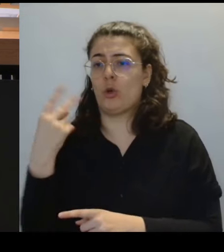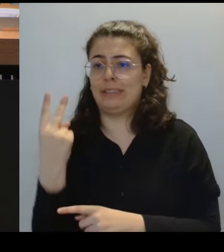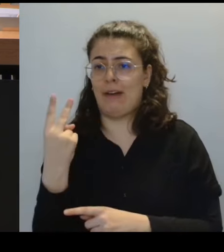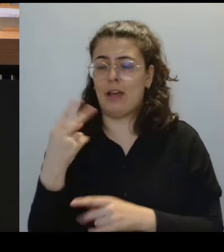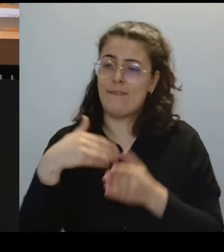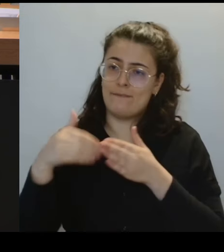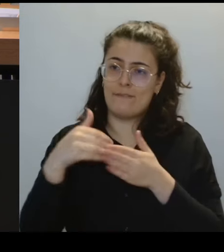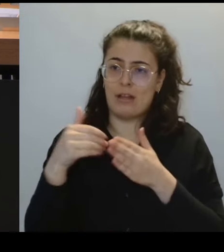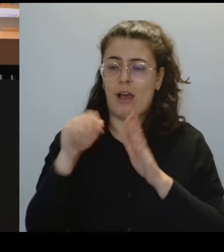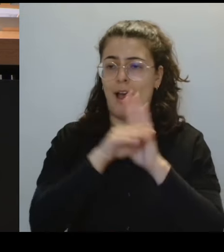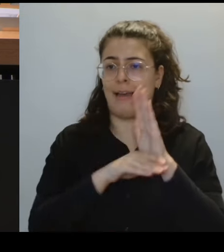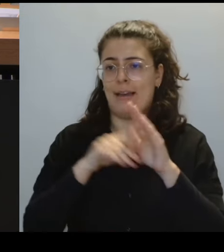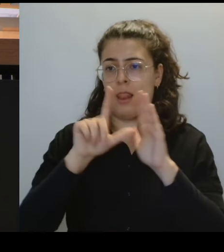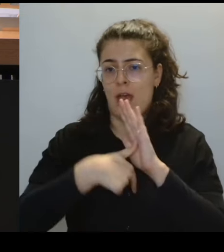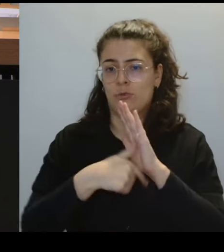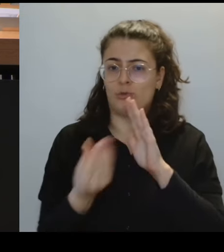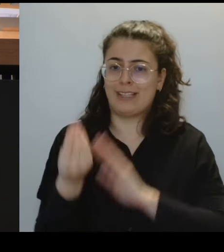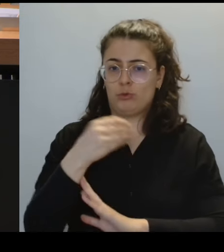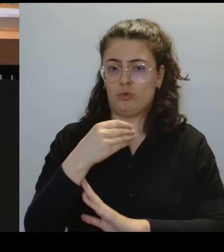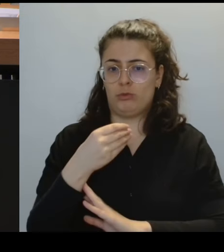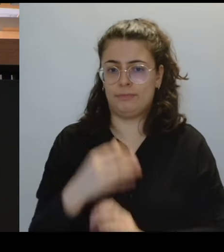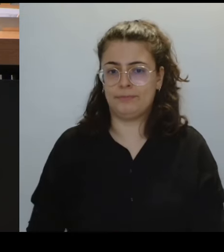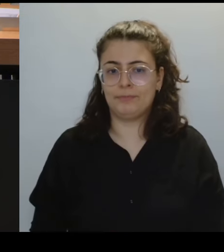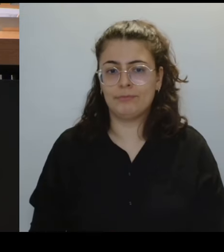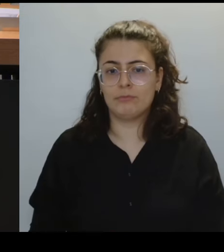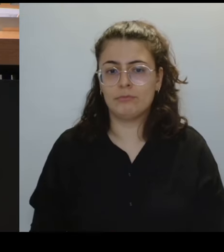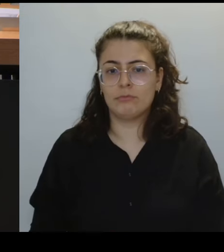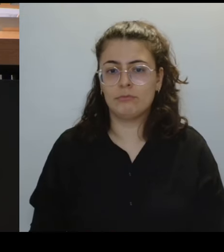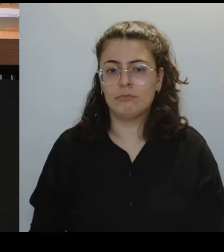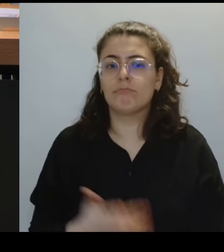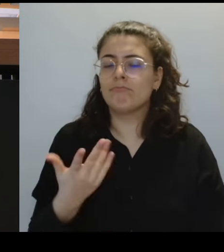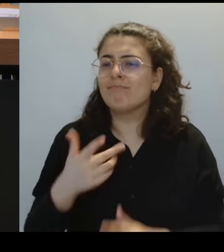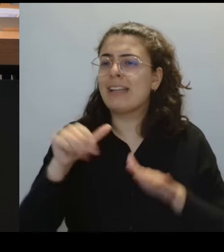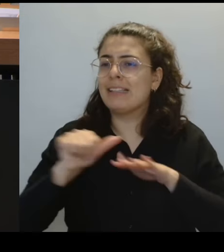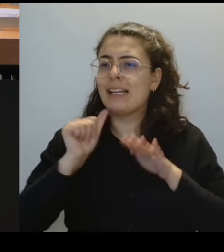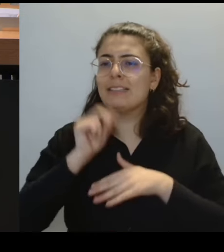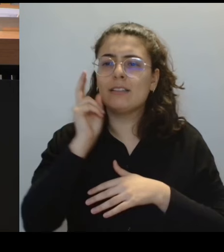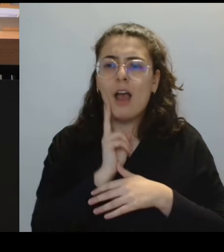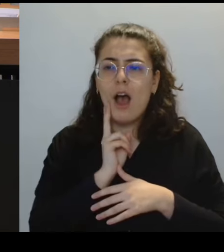16 Jahre. Das ist ein Alter, in dem sich Jugendliche vielen Themen gegenübersehen.